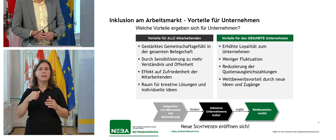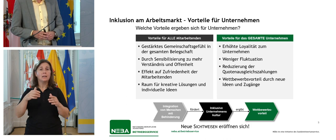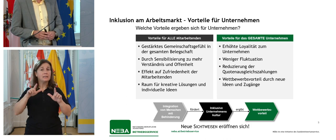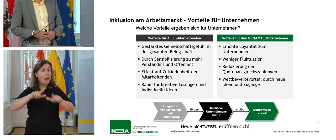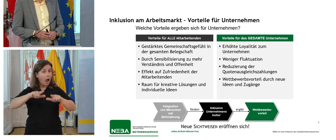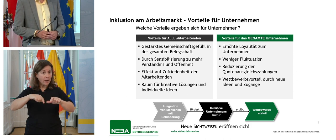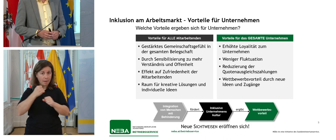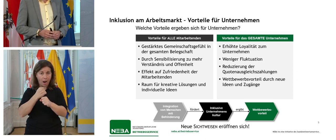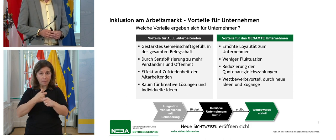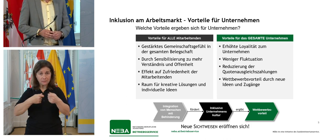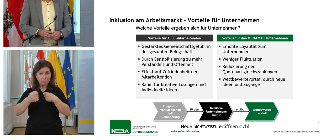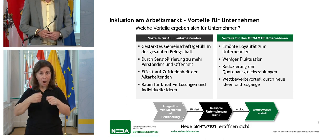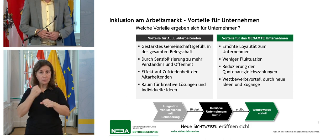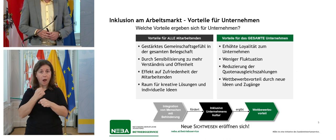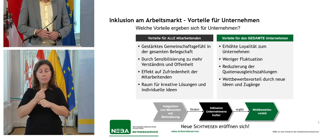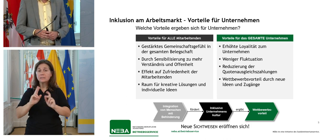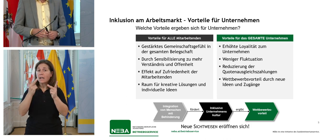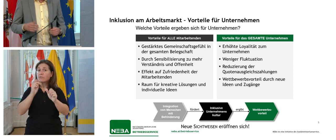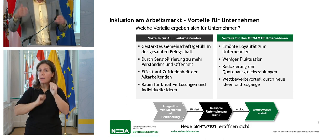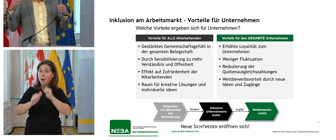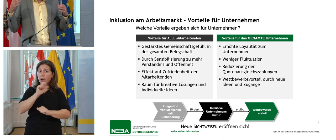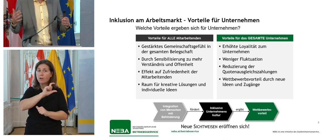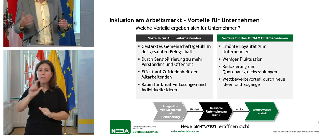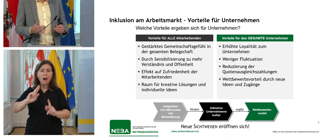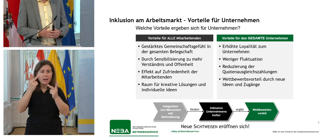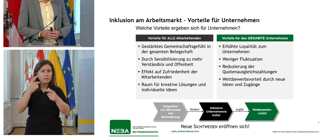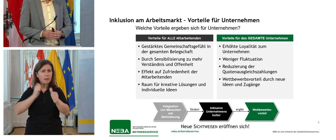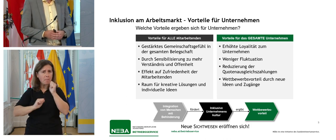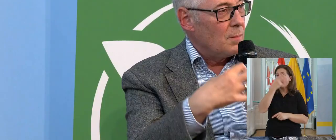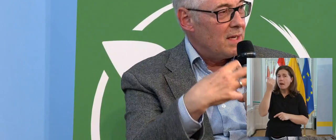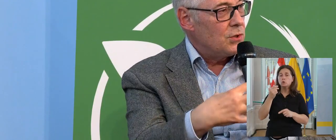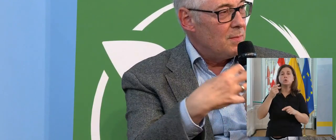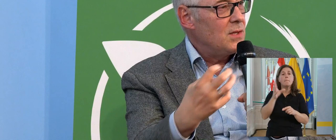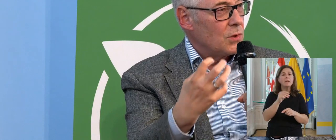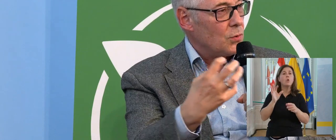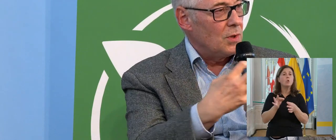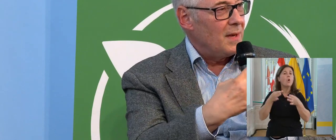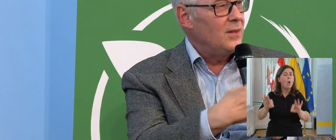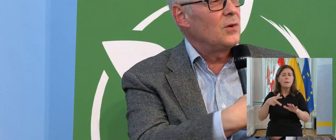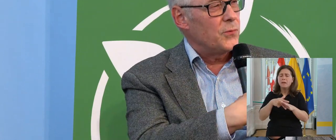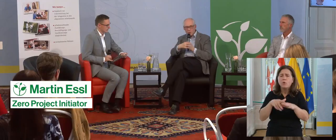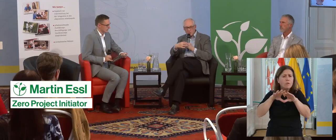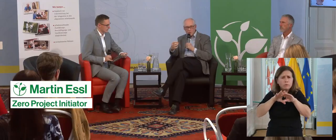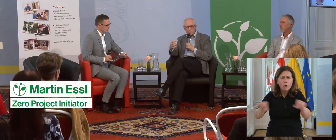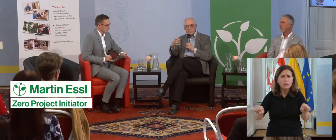Und die inklusive Unternehmenskultur ist ein Wettbewerbsvorteil. Menschen mit oder ohne Behinderung - völlig wurscht.